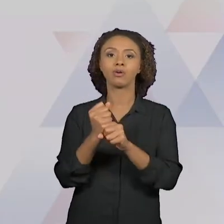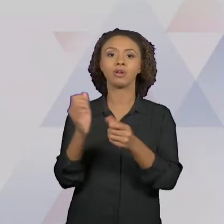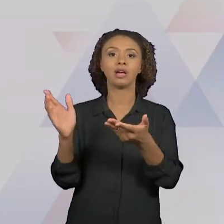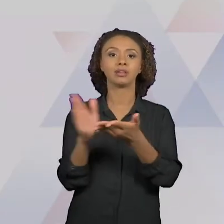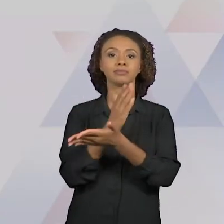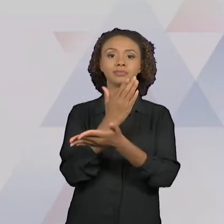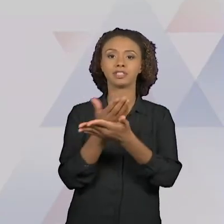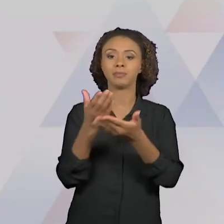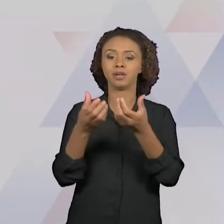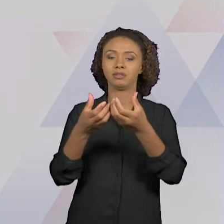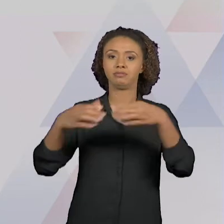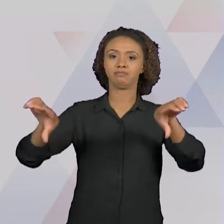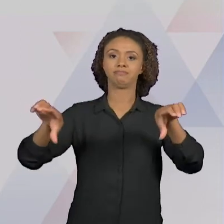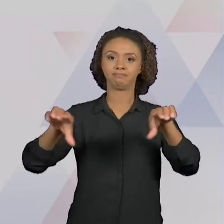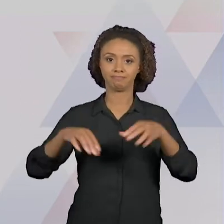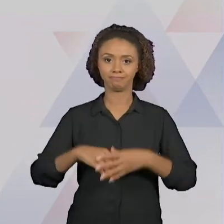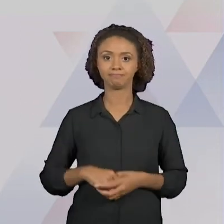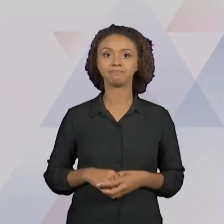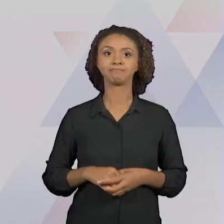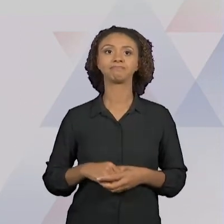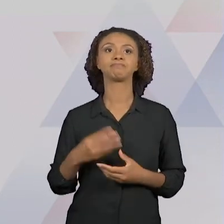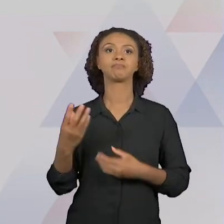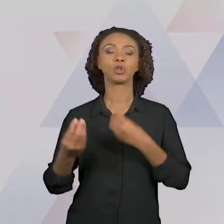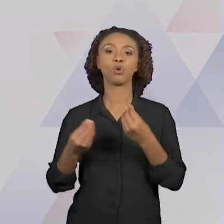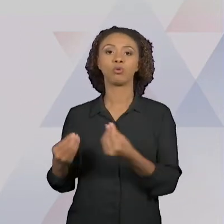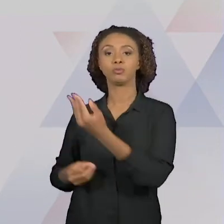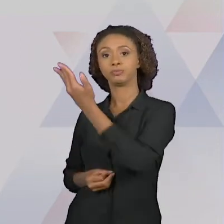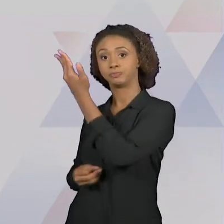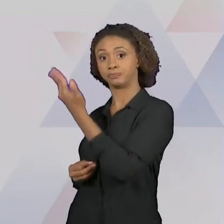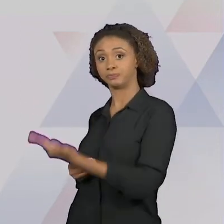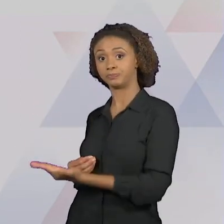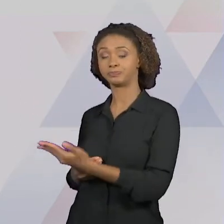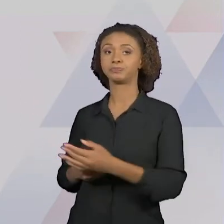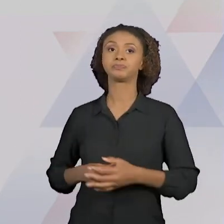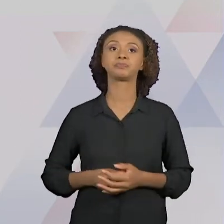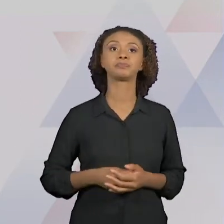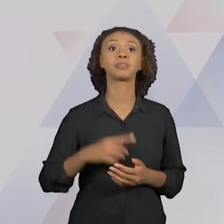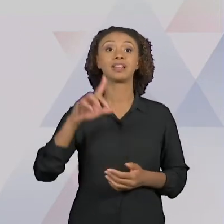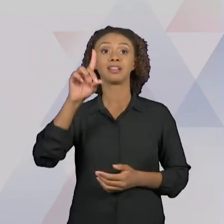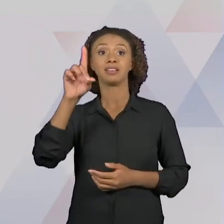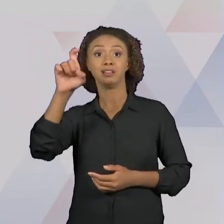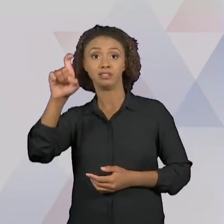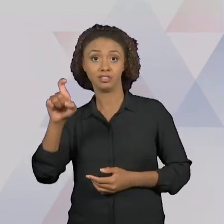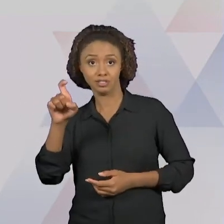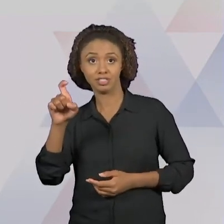SIMPLESMENTE A INTEGRAL "DX" DE MENOS DOIS A ZERO E NA SEGUNDA PARTE, A GENTE TEM "X" A SER